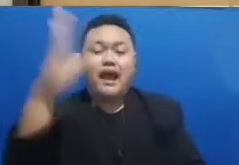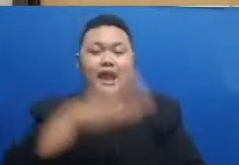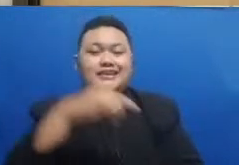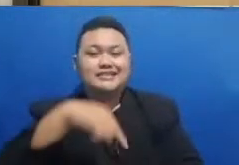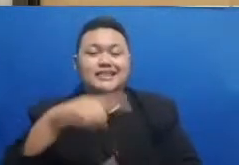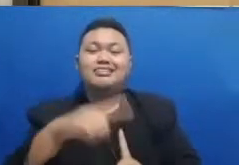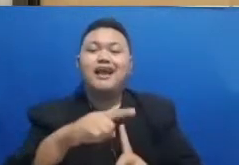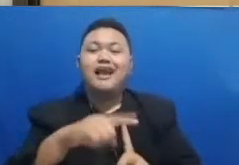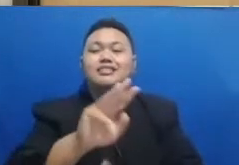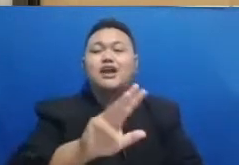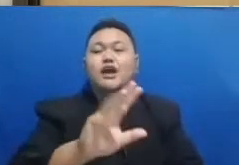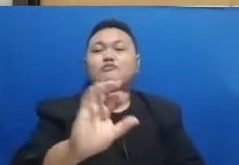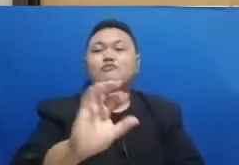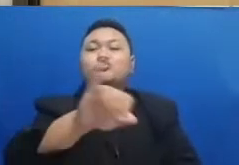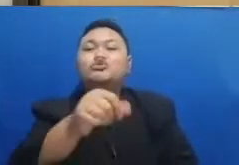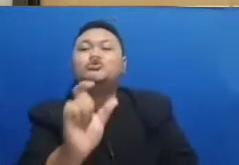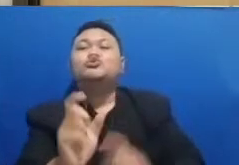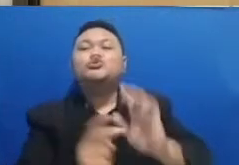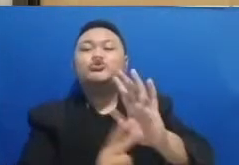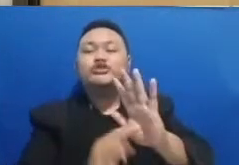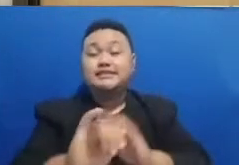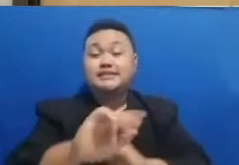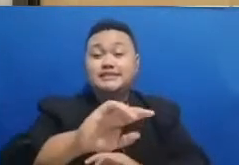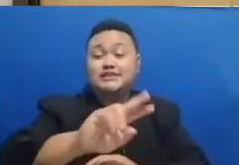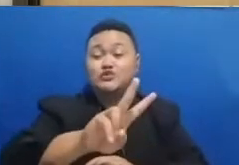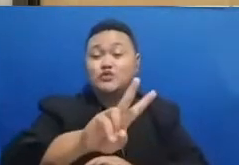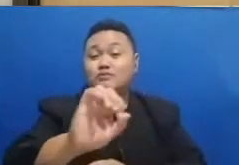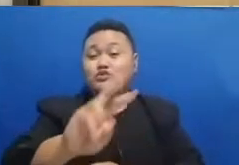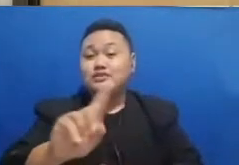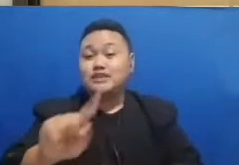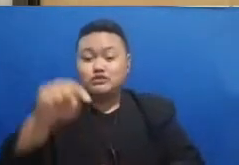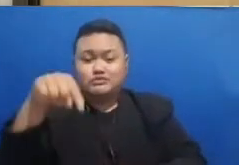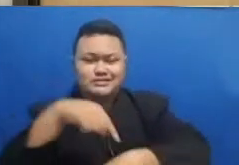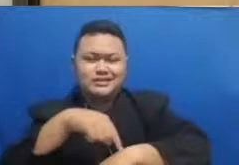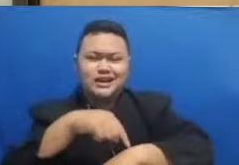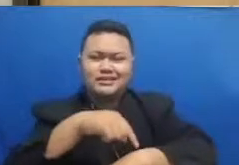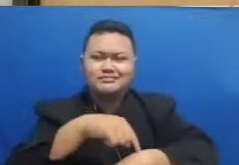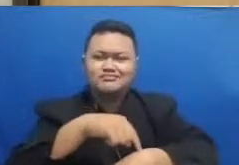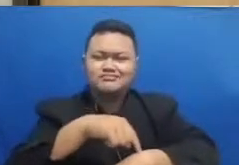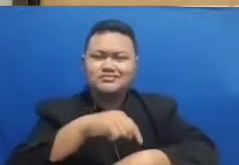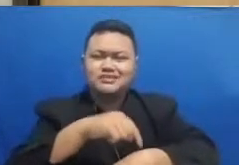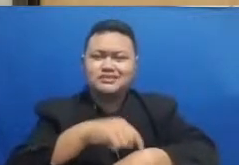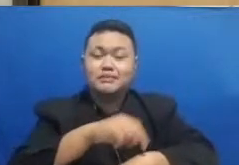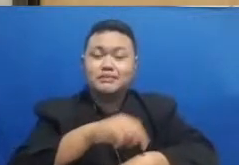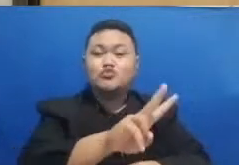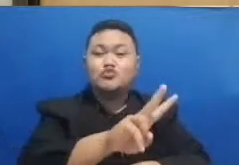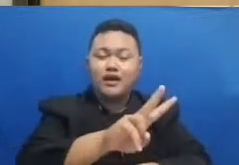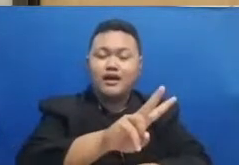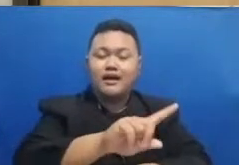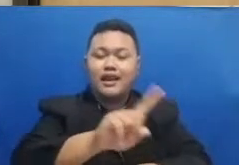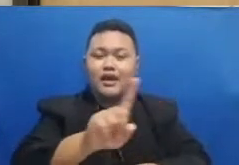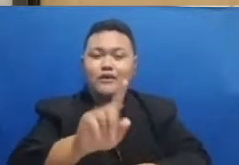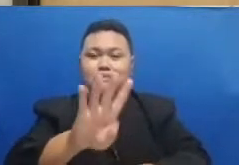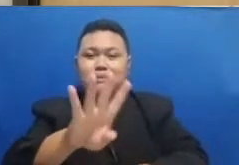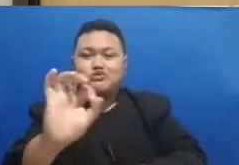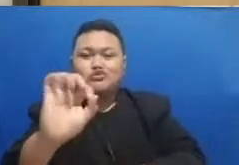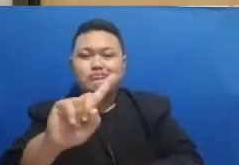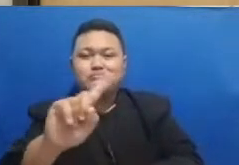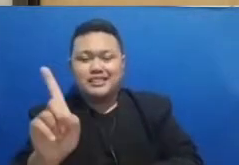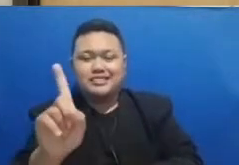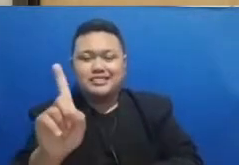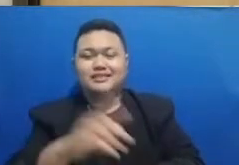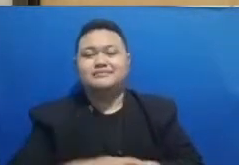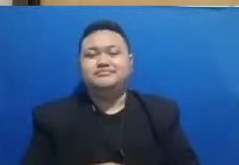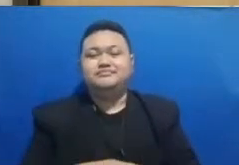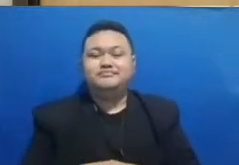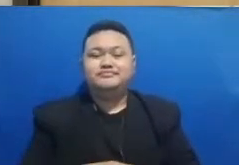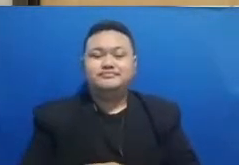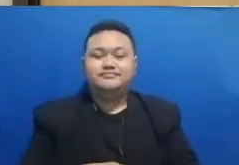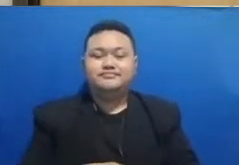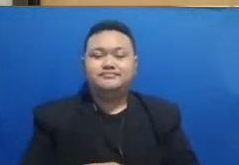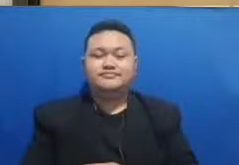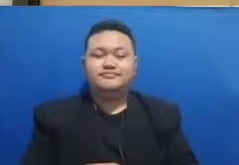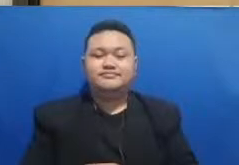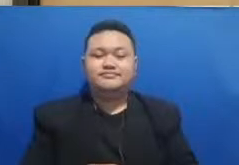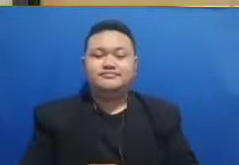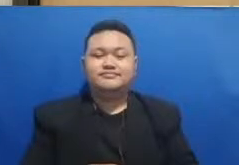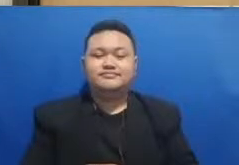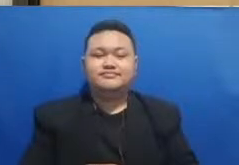Jun 2021 sekarang adalah 02.40 ya sekitar 24 menit jam berapa coba saya mendaftar 2